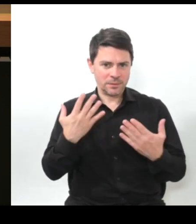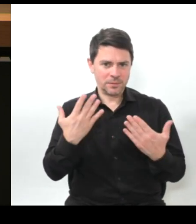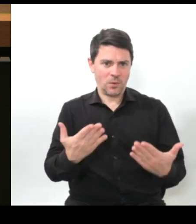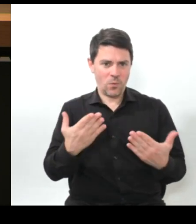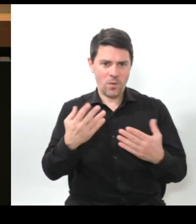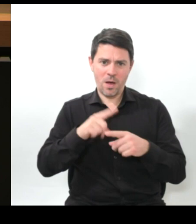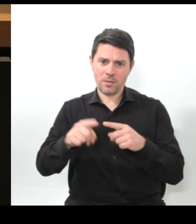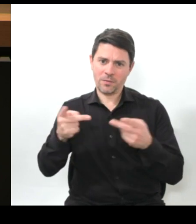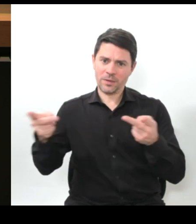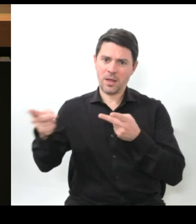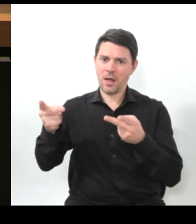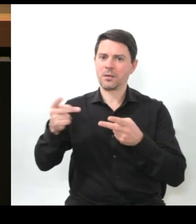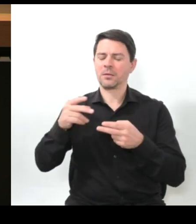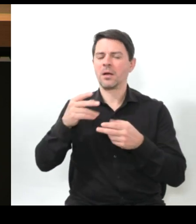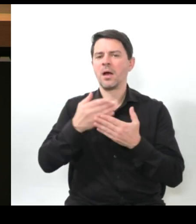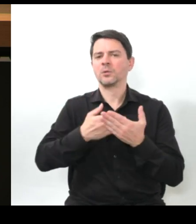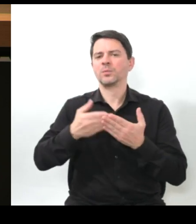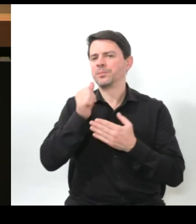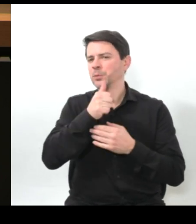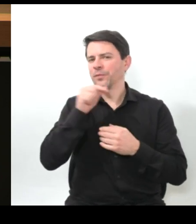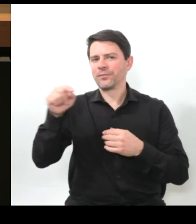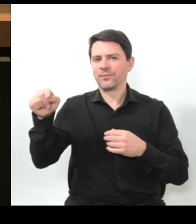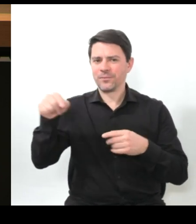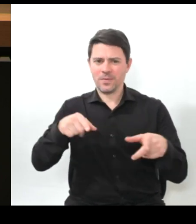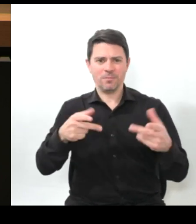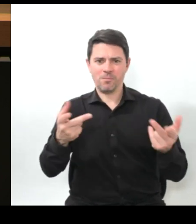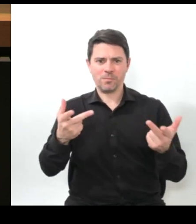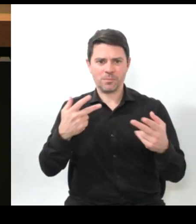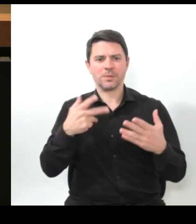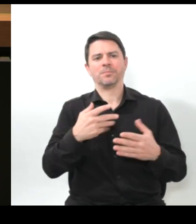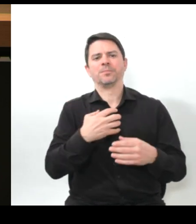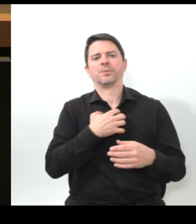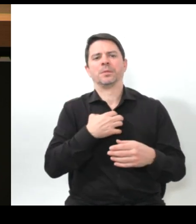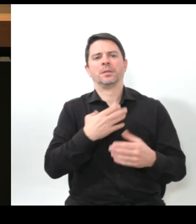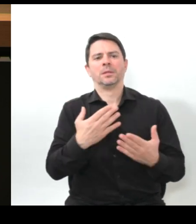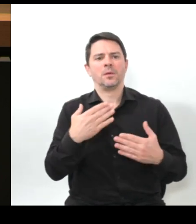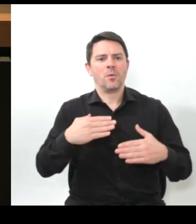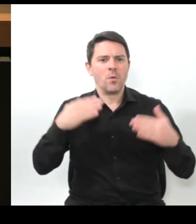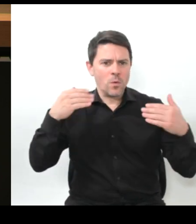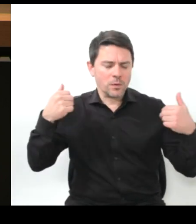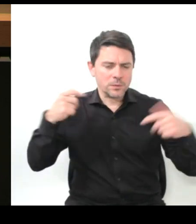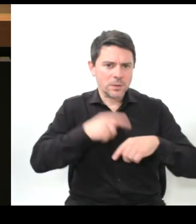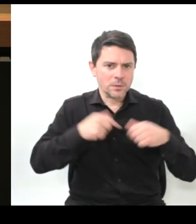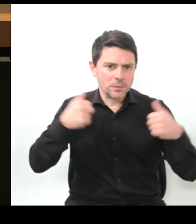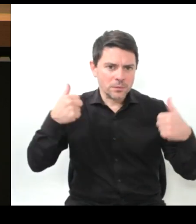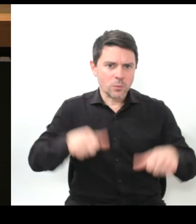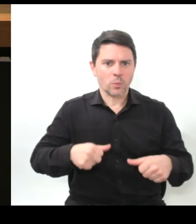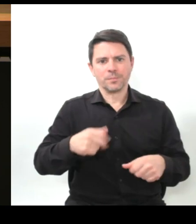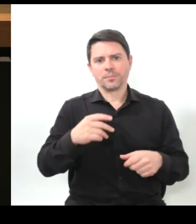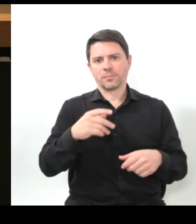Wir brauchen nicht nur die Schulgeldfreiheit, wir brauchen auch eine Ausbildungsvergütung in den Gesundheitsberufen.